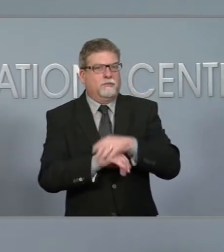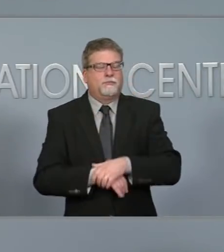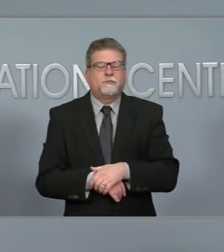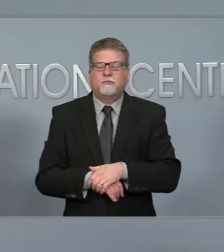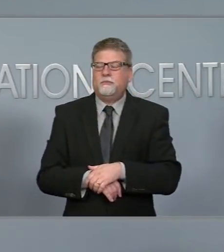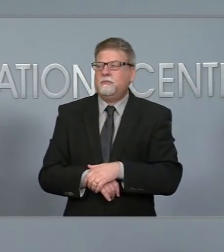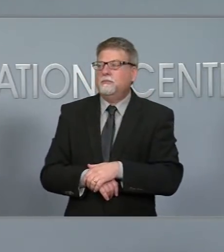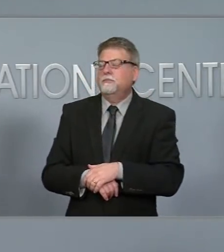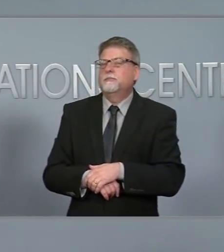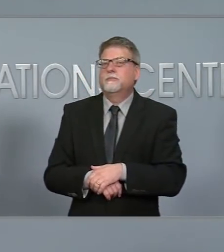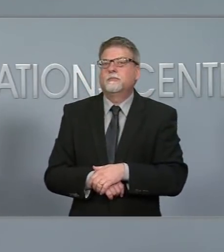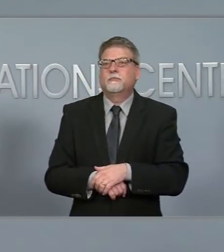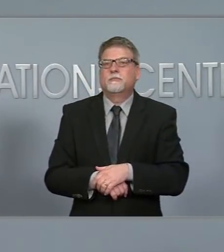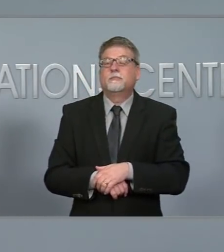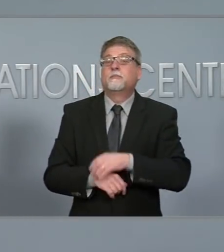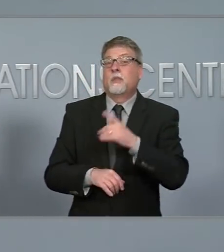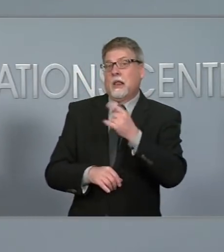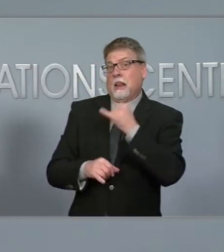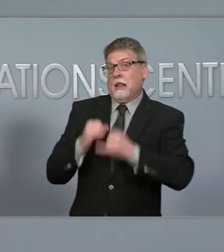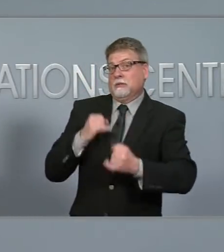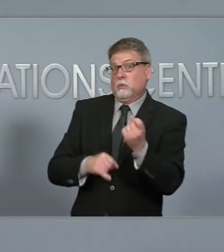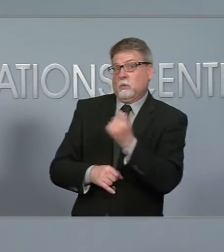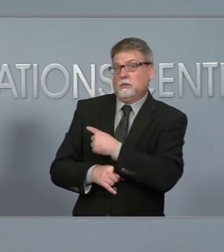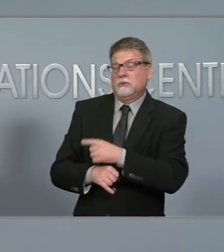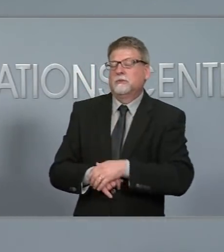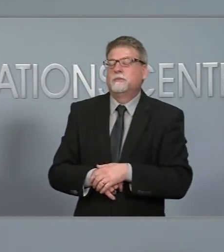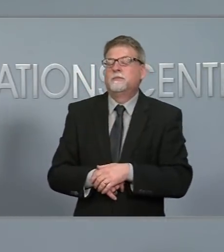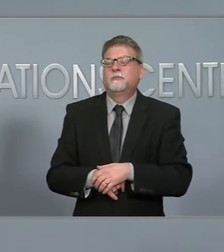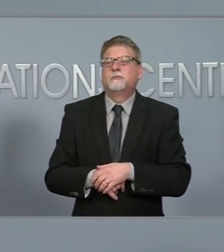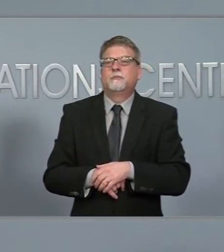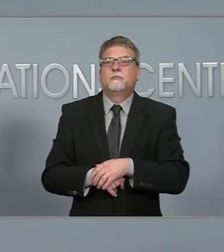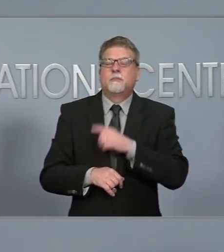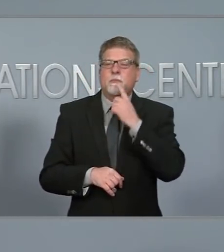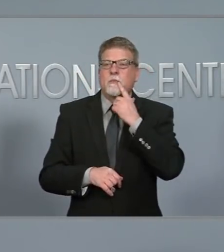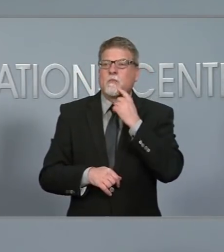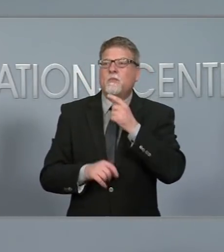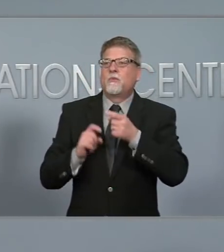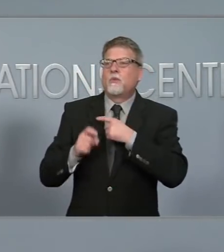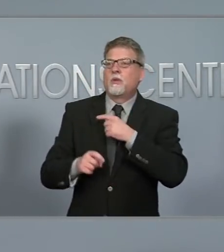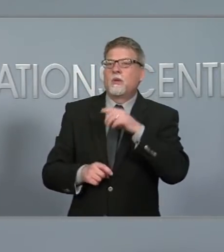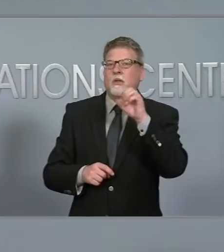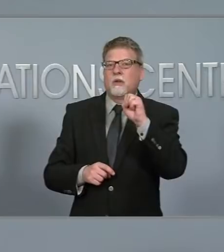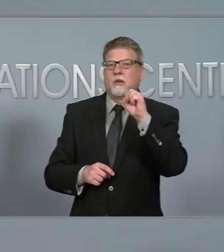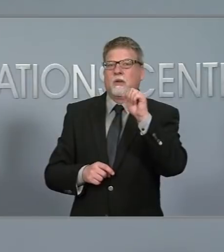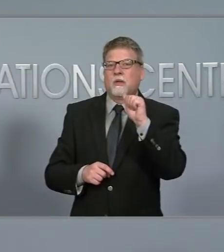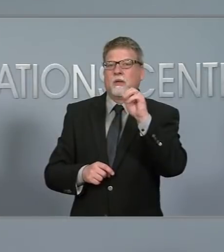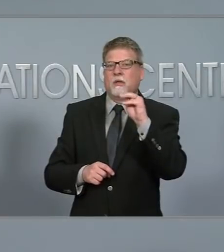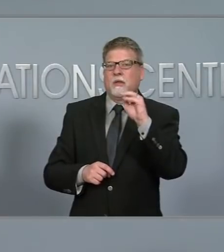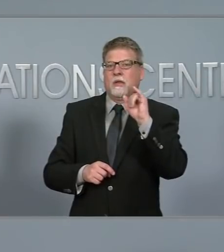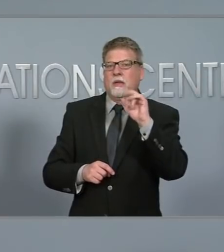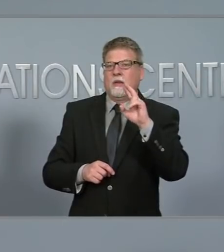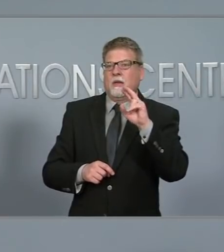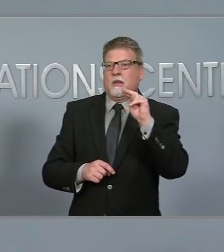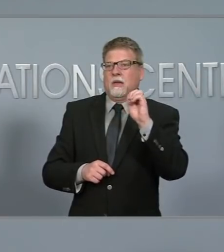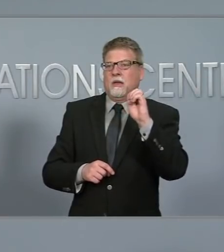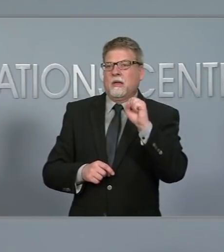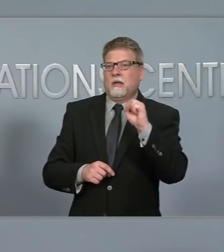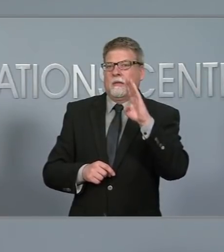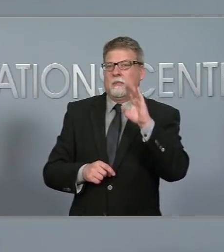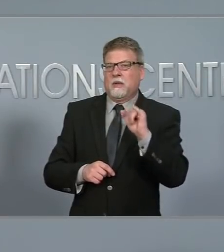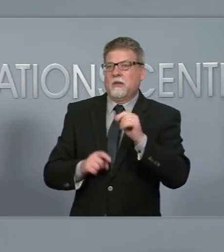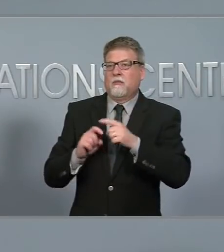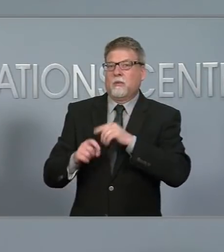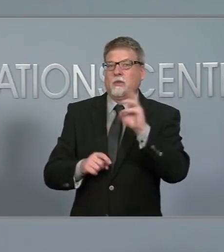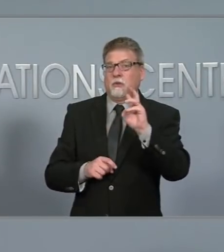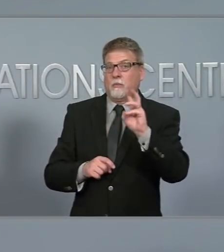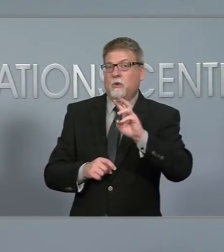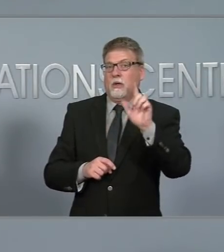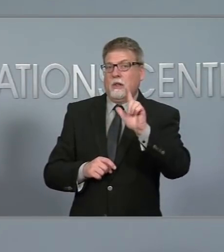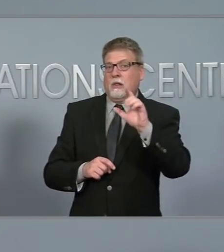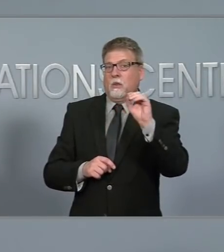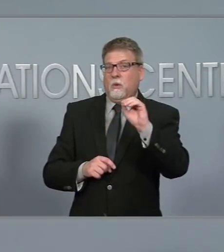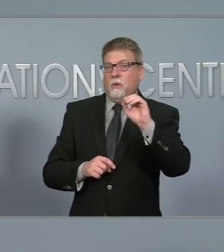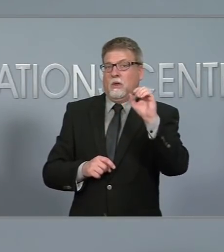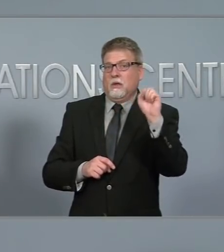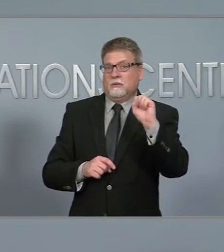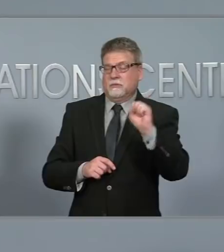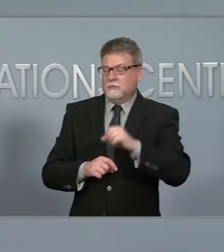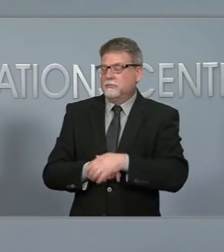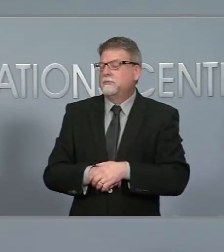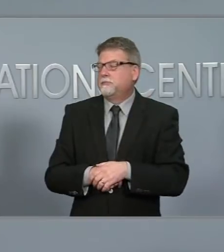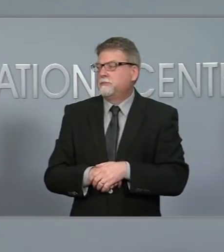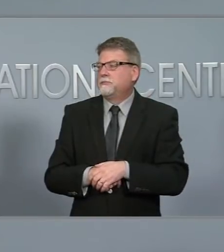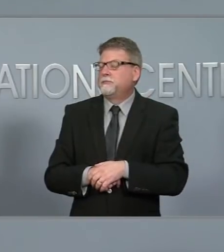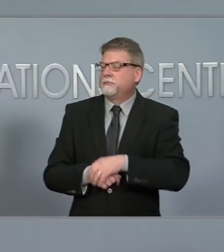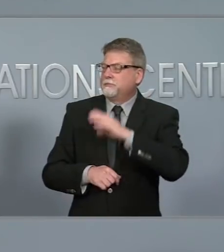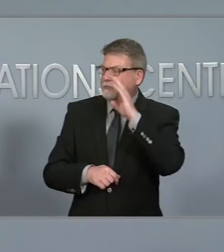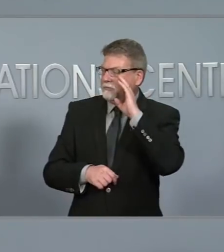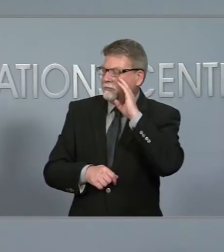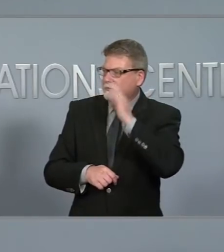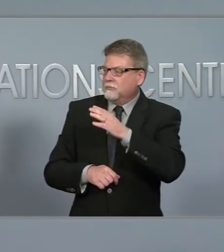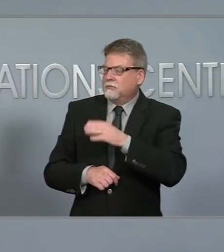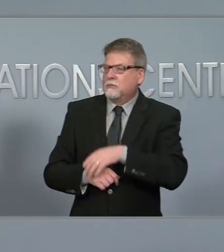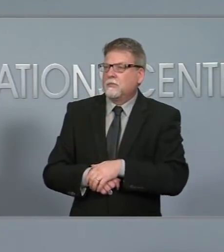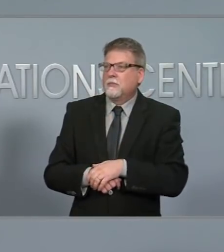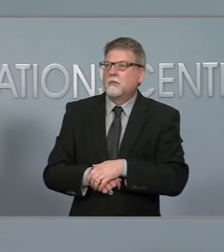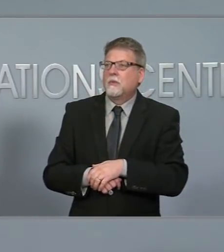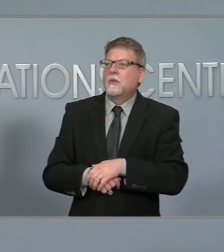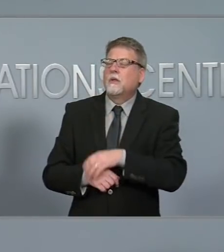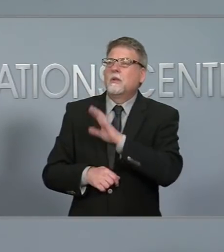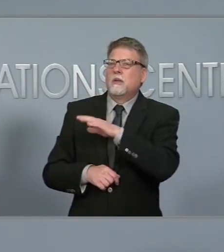la situación en general.